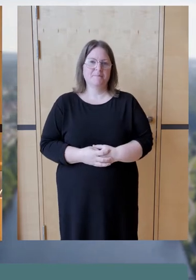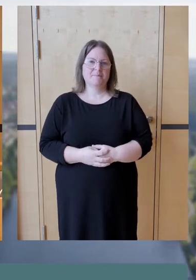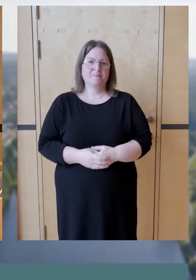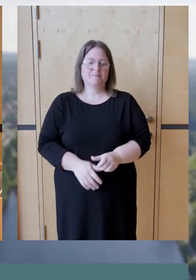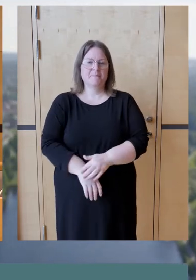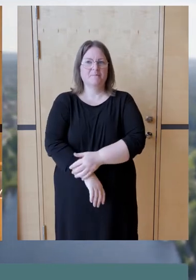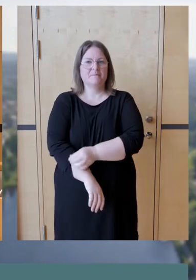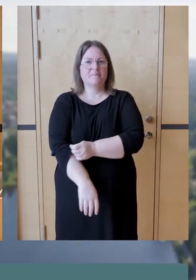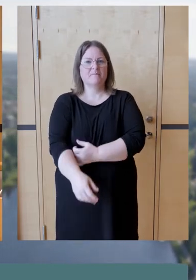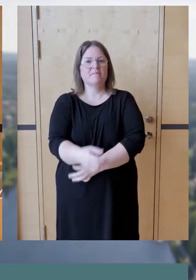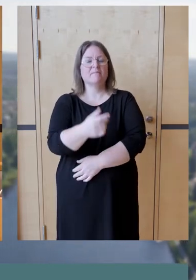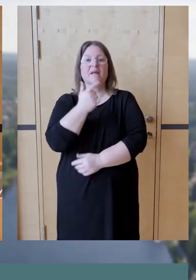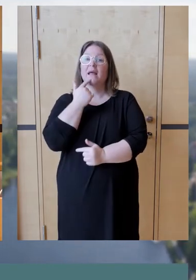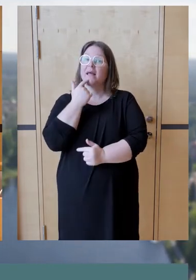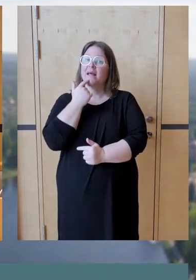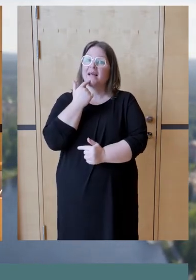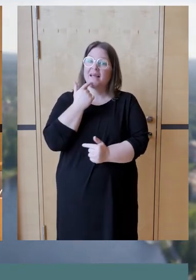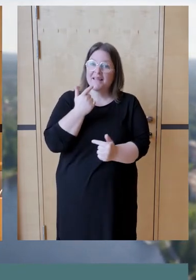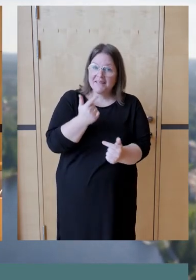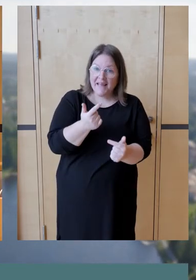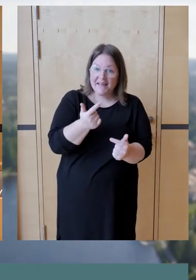Tacos Banan de kommer för mycket lätta möter och höra det